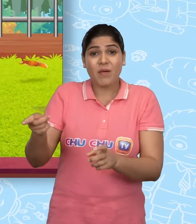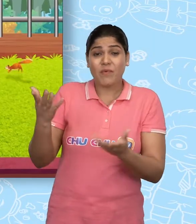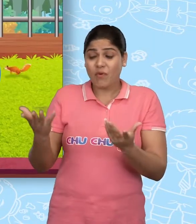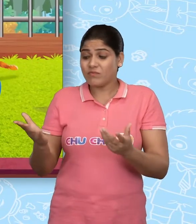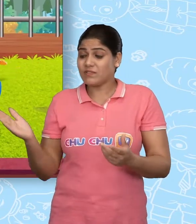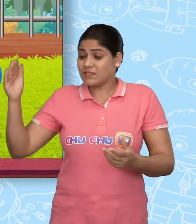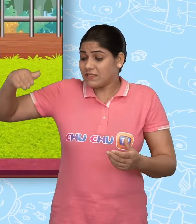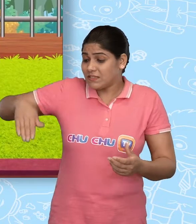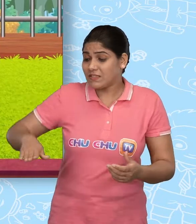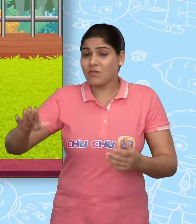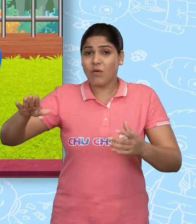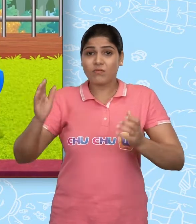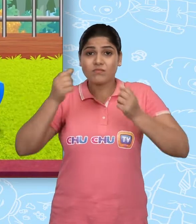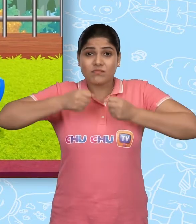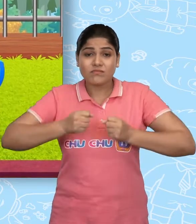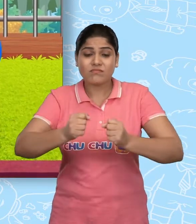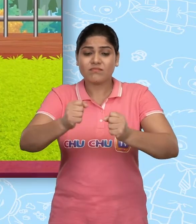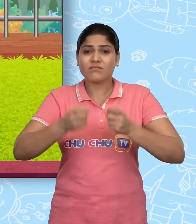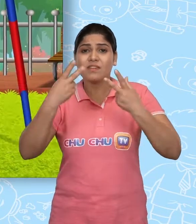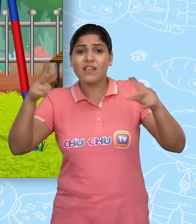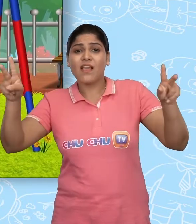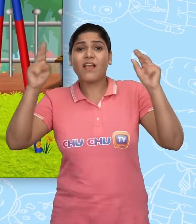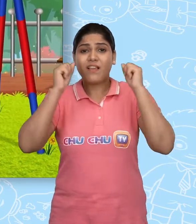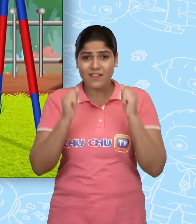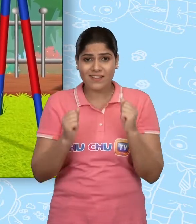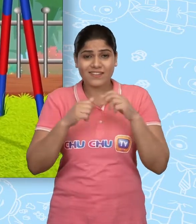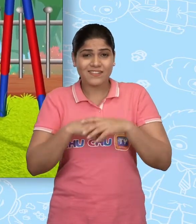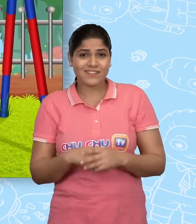और वहां पर वो seesaw और झूले पर भी बैठी